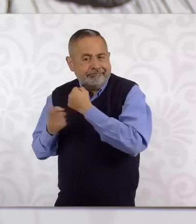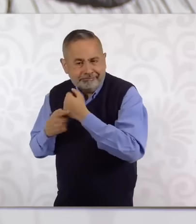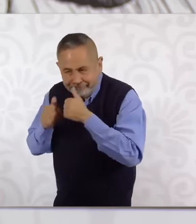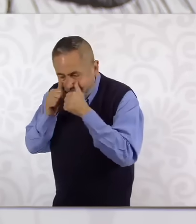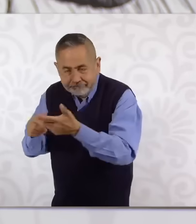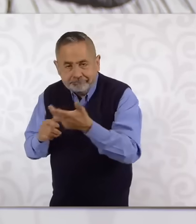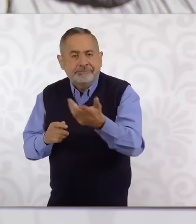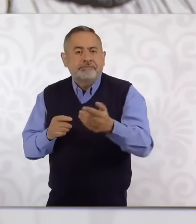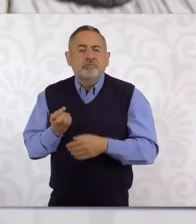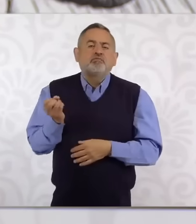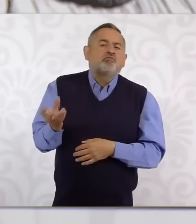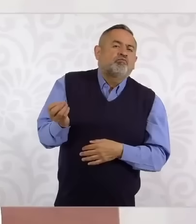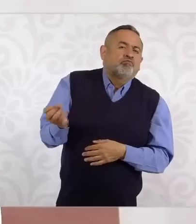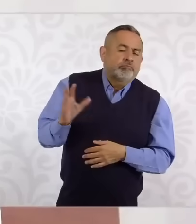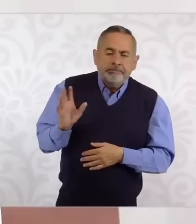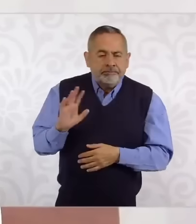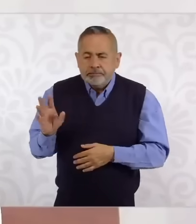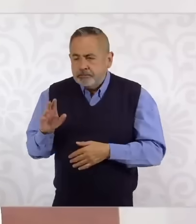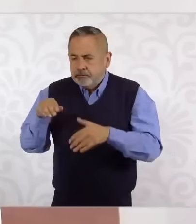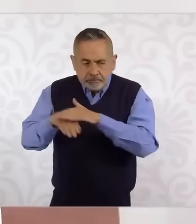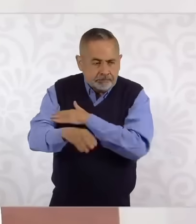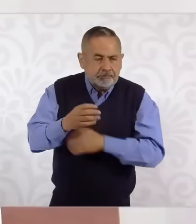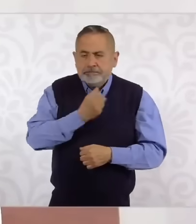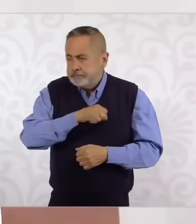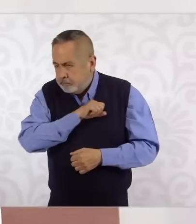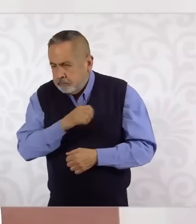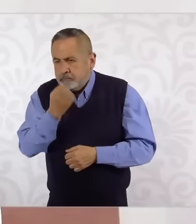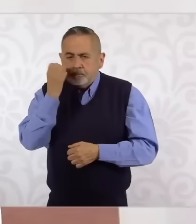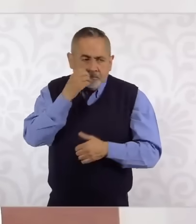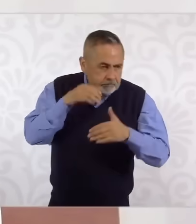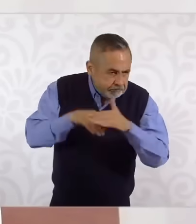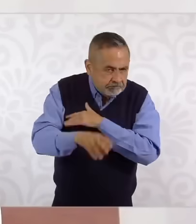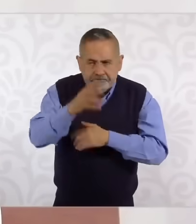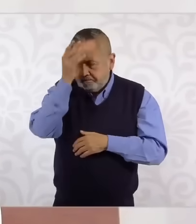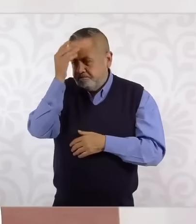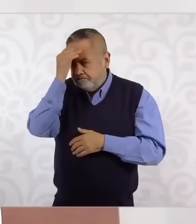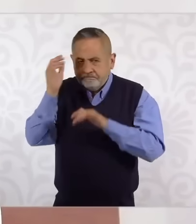programas de bienestar, la educación, el acceso a la salud, jóvenes construyendo el futuro,